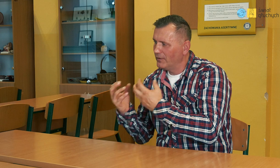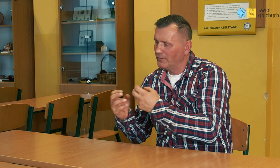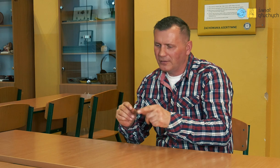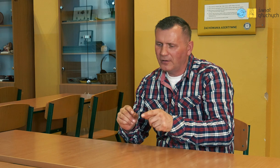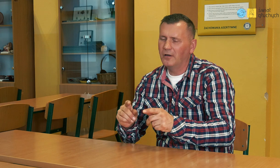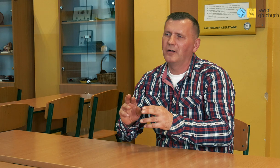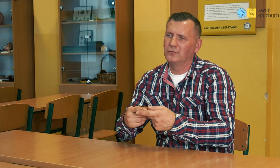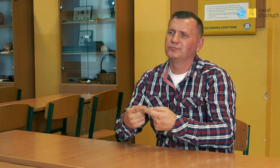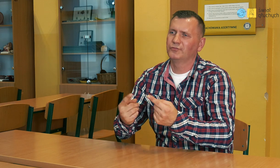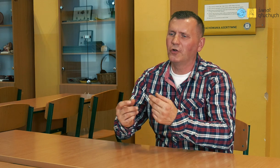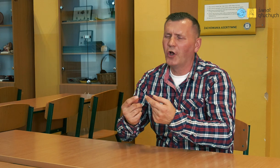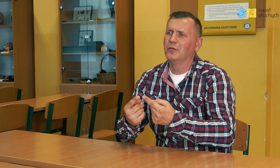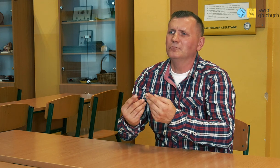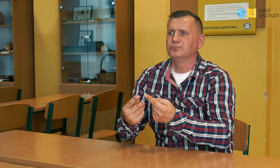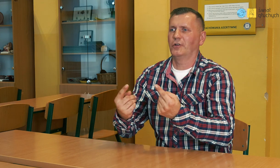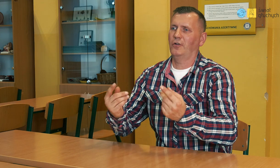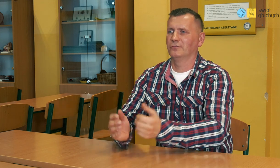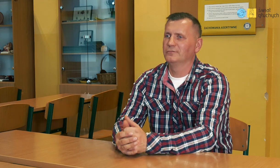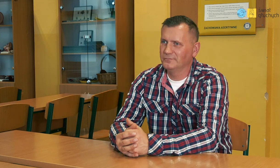Tłumaczył mi błędy w języku migowym, mogłem więcej zrozumieć. Dzięki niemu trochę się rozwijałem.